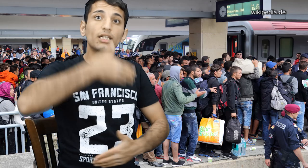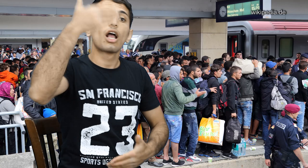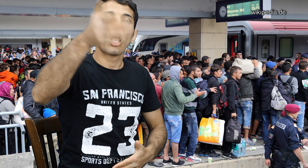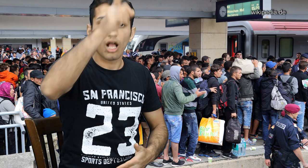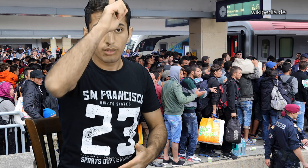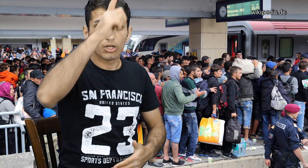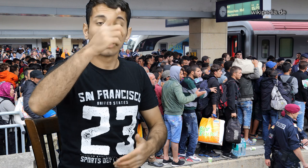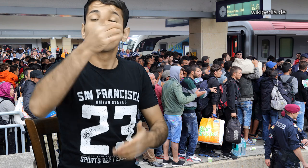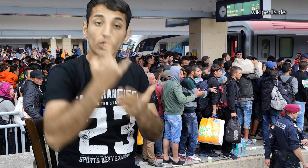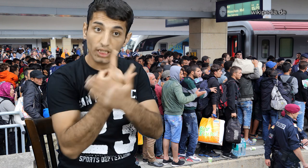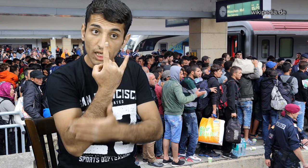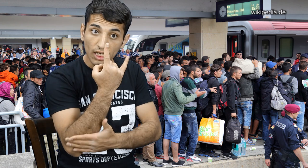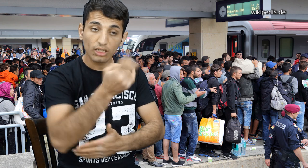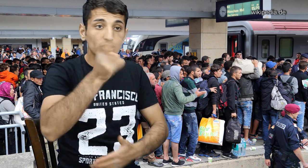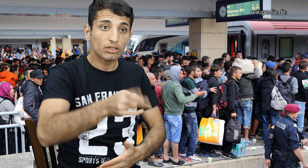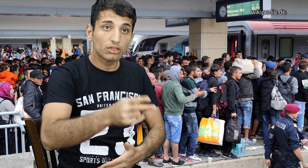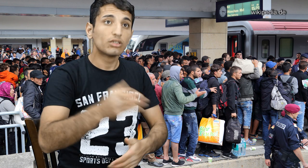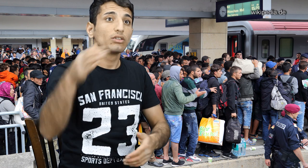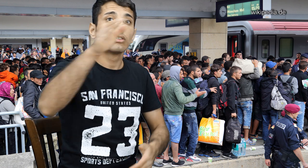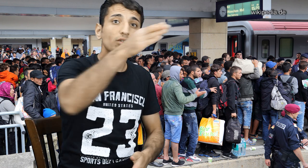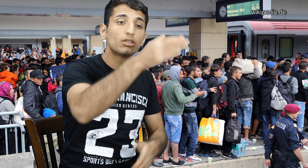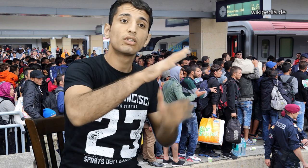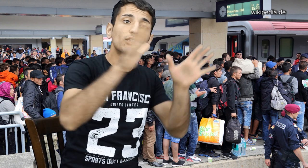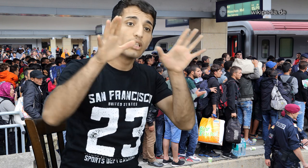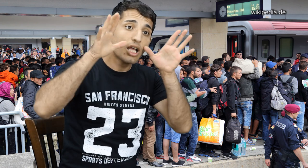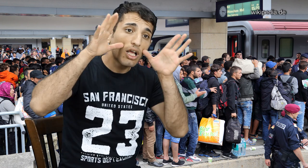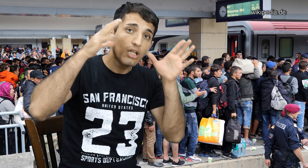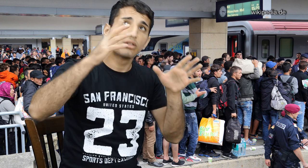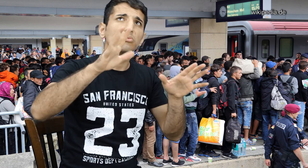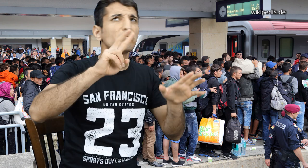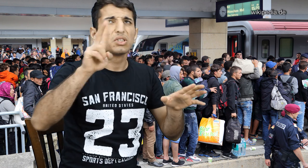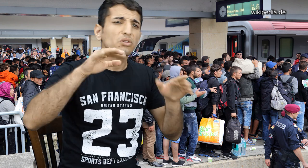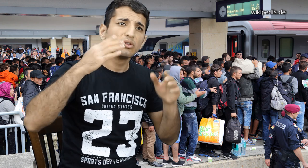Über die Türkei kam ich nach Deutschland. Es war eine ziemlich lange Reise mit dem Zug.